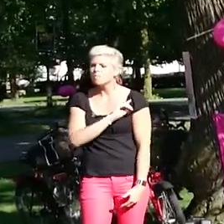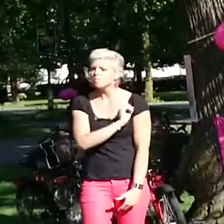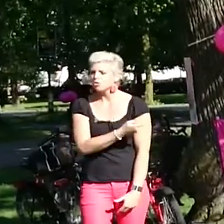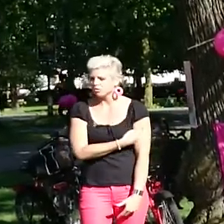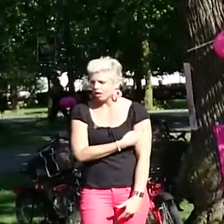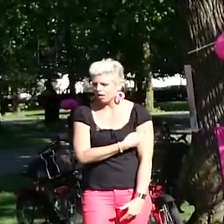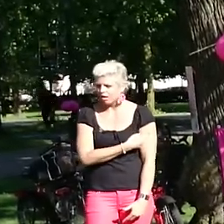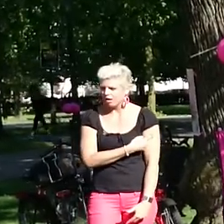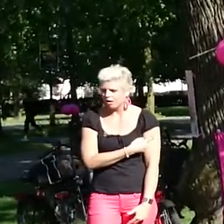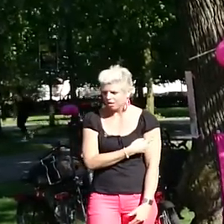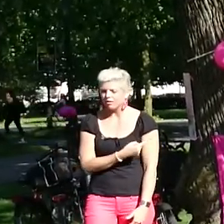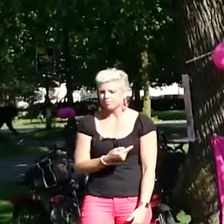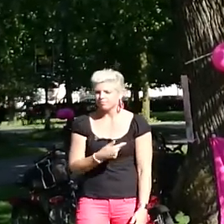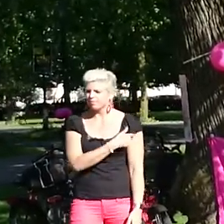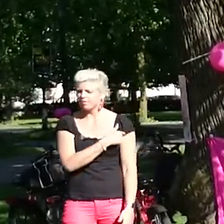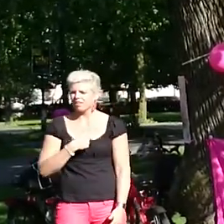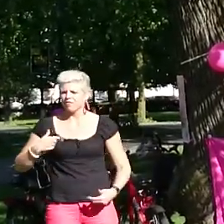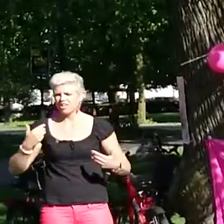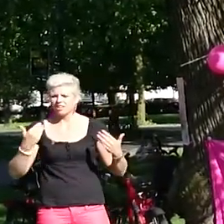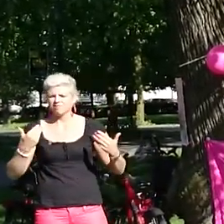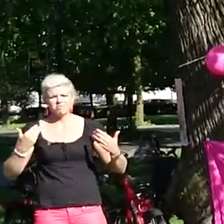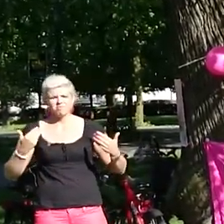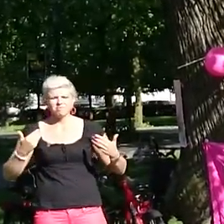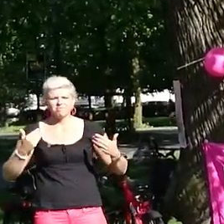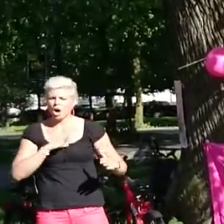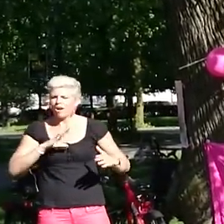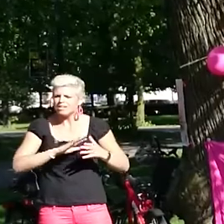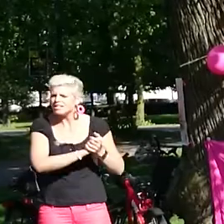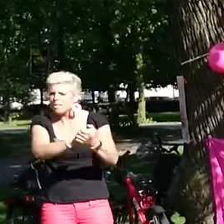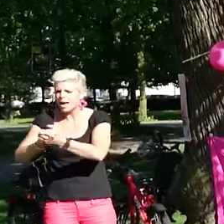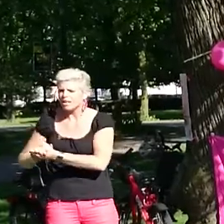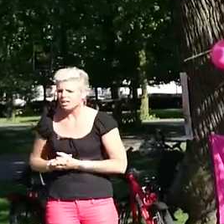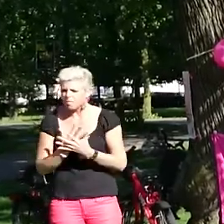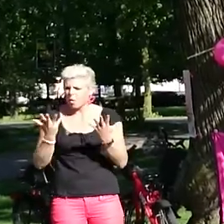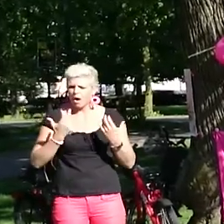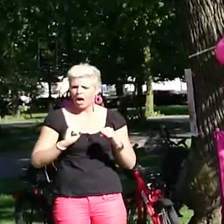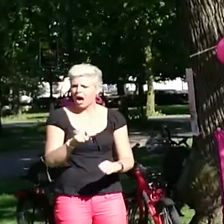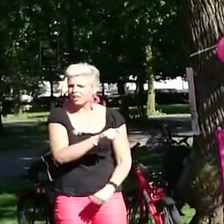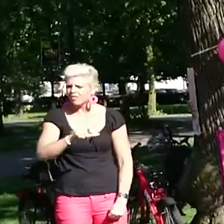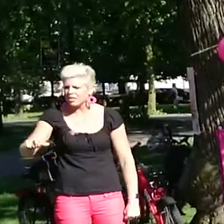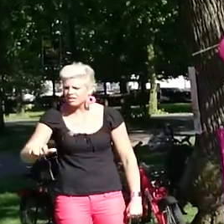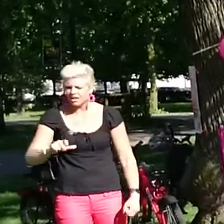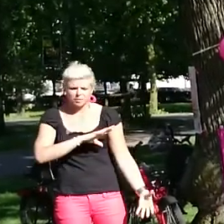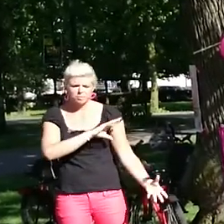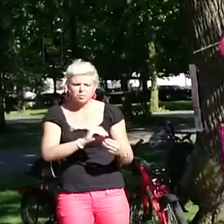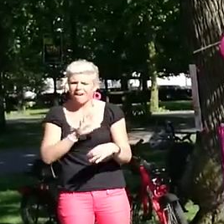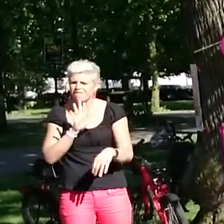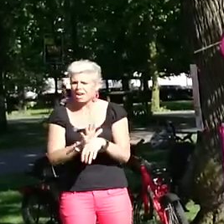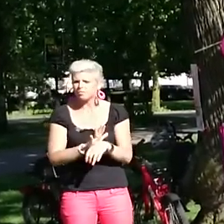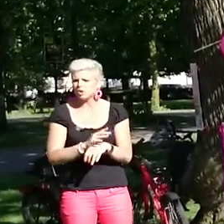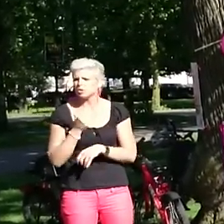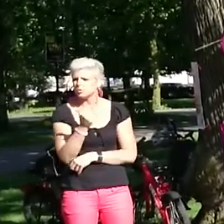Och vi har musklerna i att vi är en gemenskap av aktivister. 15 000 medlemmar nu.